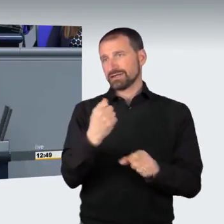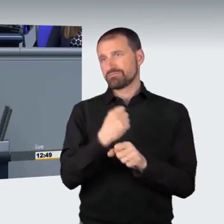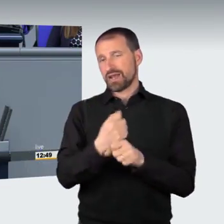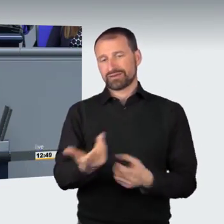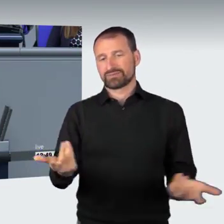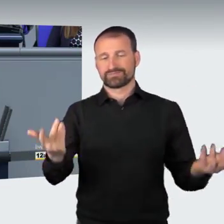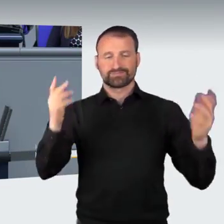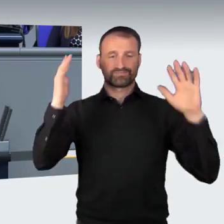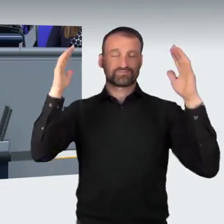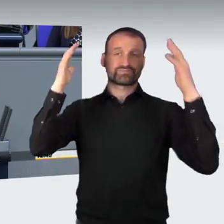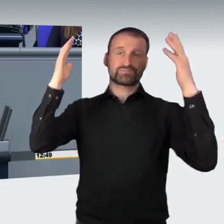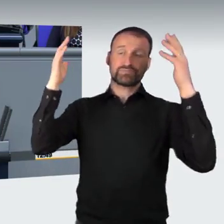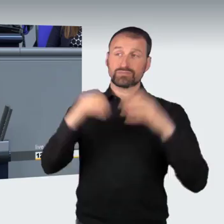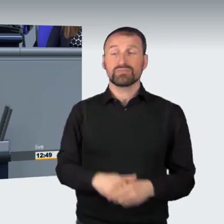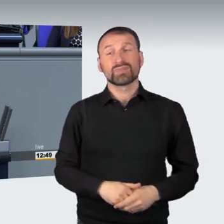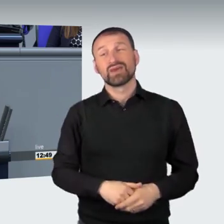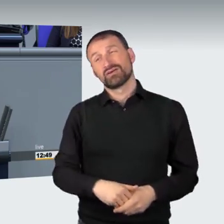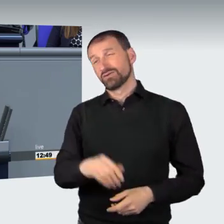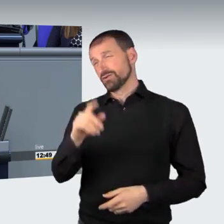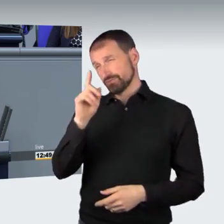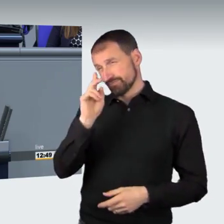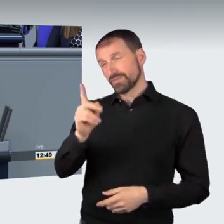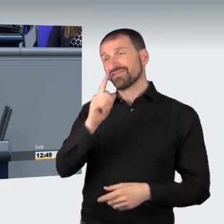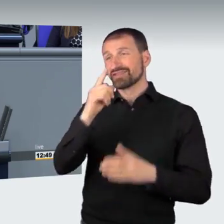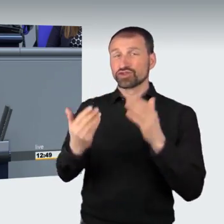Ohne eine Deckelung der Mieten bei Neuvermietung, ohne die Abschaffung